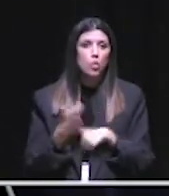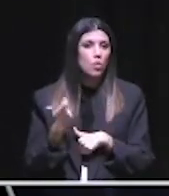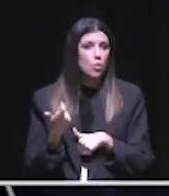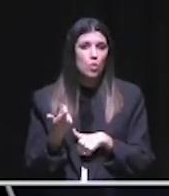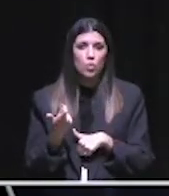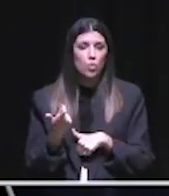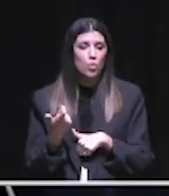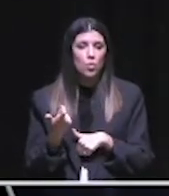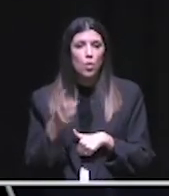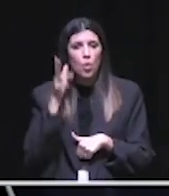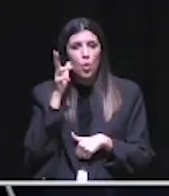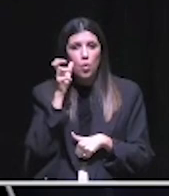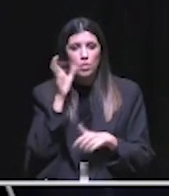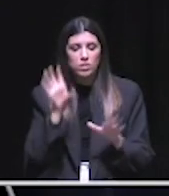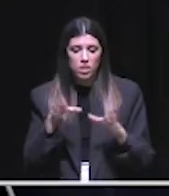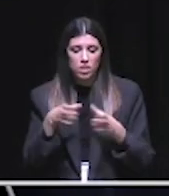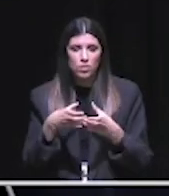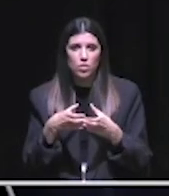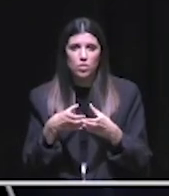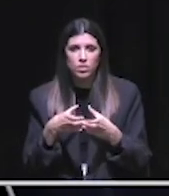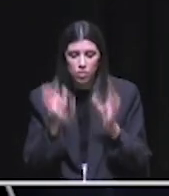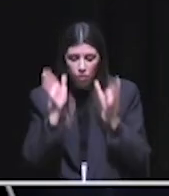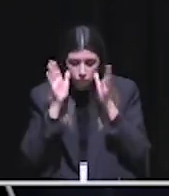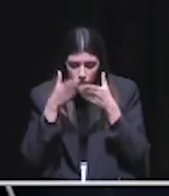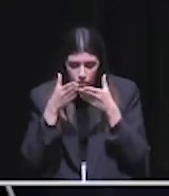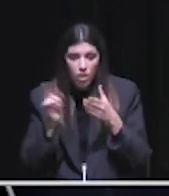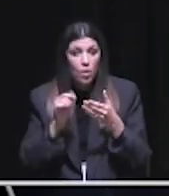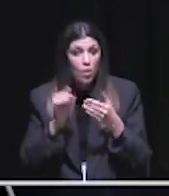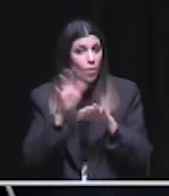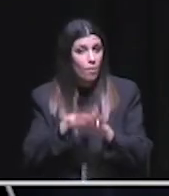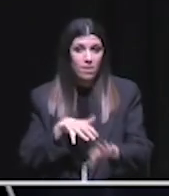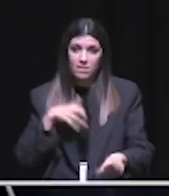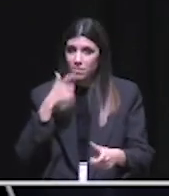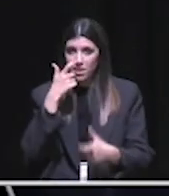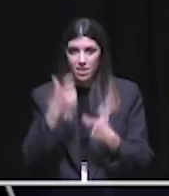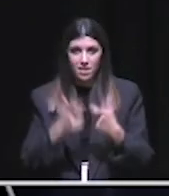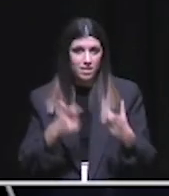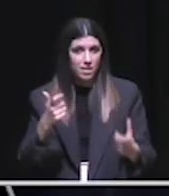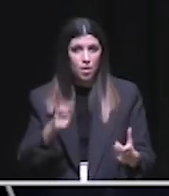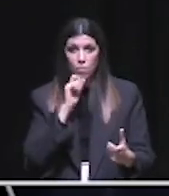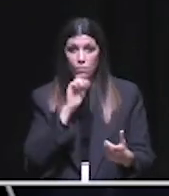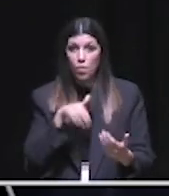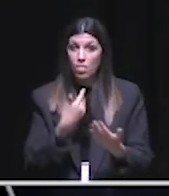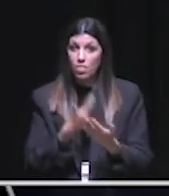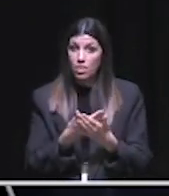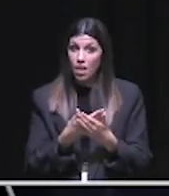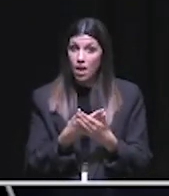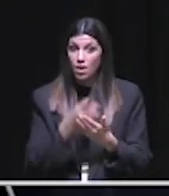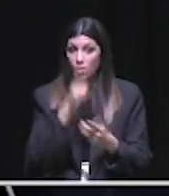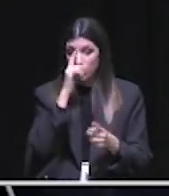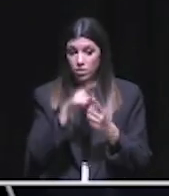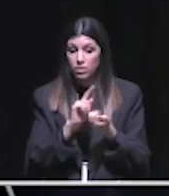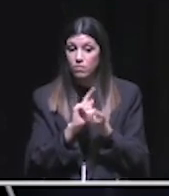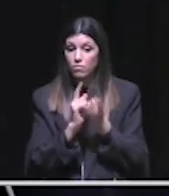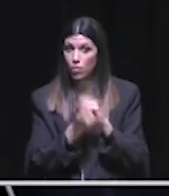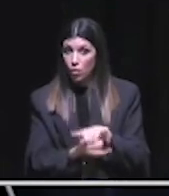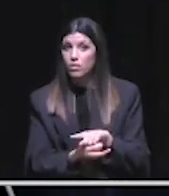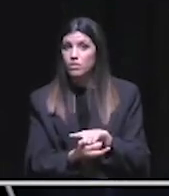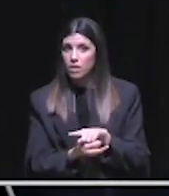Um Conselho de Cidadãos fechado e inconsequente não é uma Assembleia Cidadã e pode até ter o efeito pernicioso de descrédito deste tipo de iniciativas